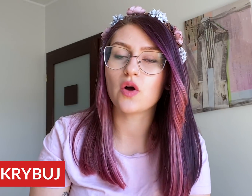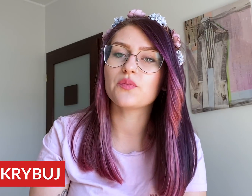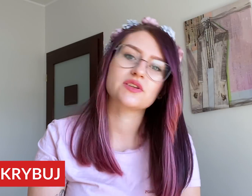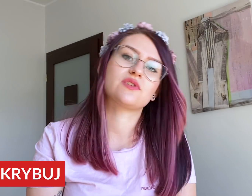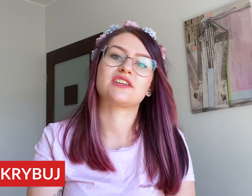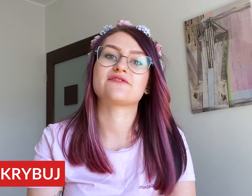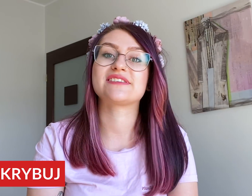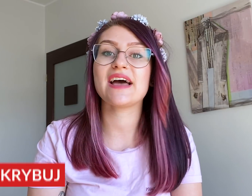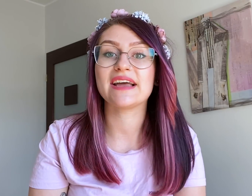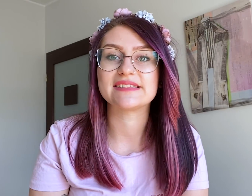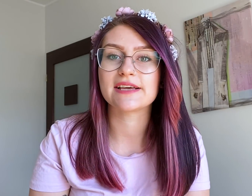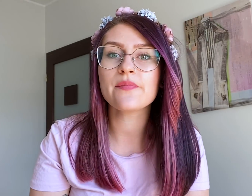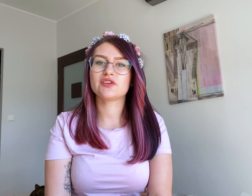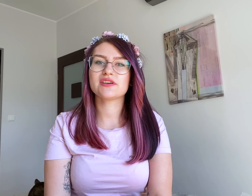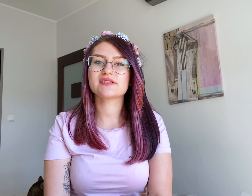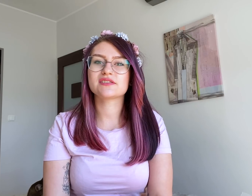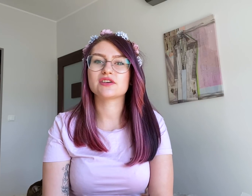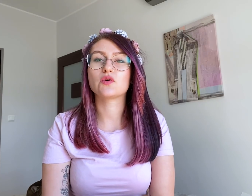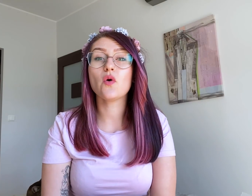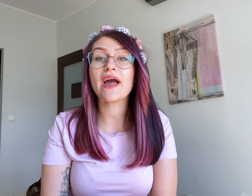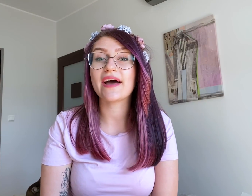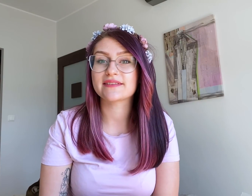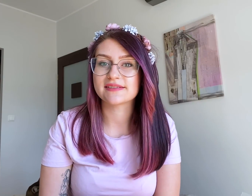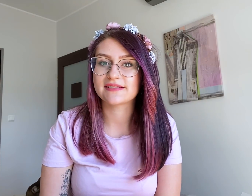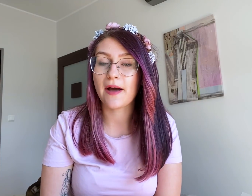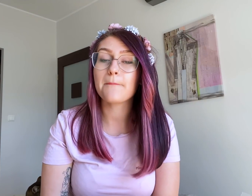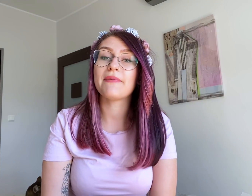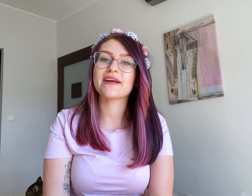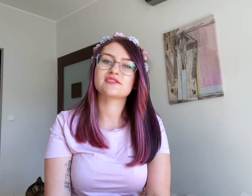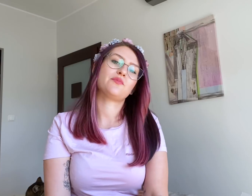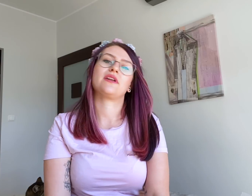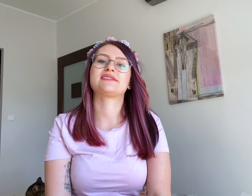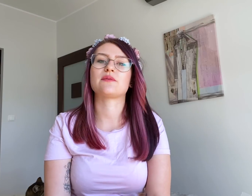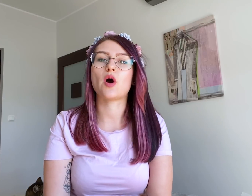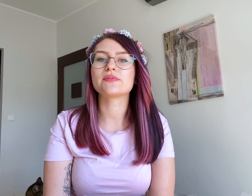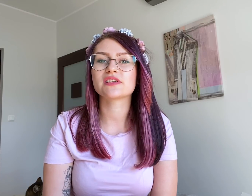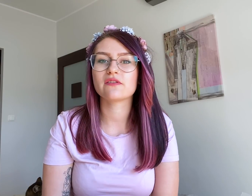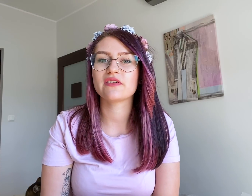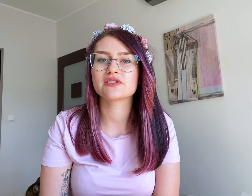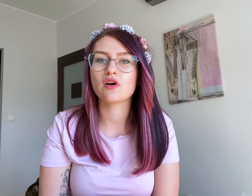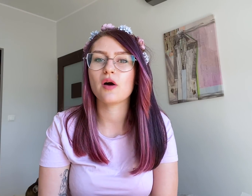On pracuje też w "Zachęcie". To jest Głuchy artysta. Bardzo polecam obserwować go,